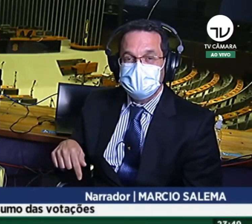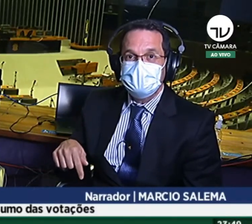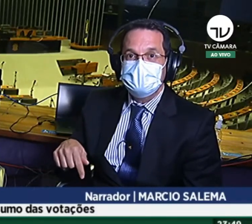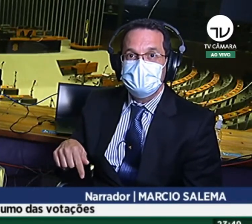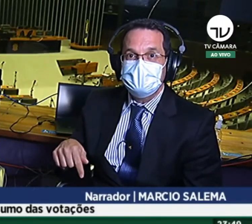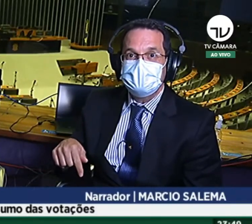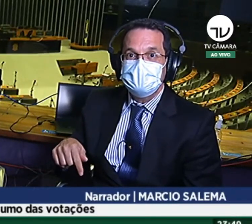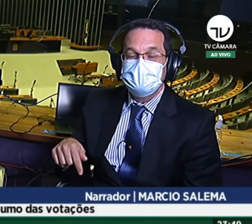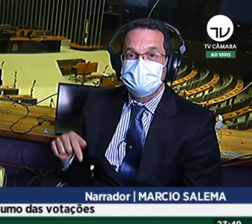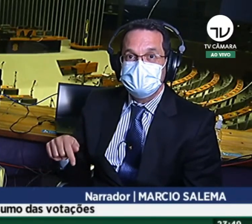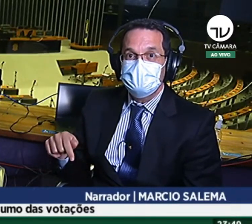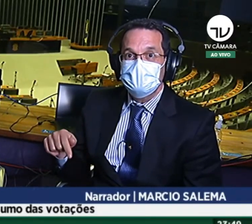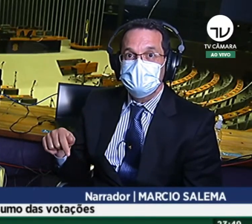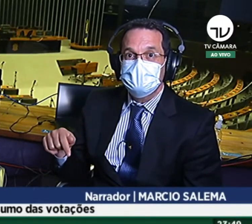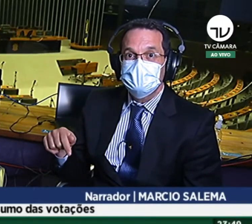PRIMEIRO TURNO E HOJE O